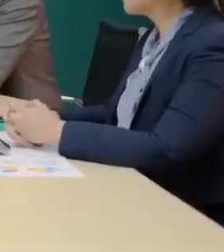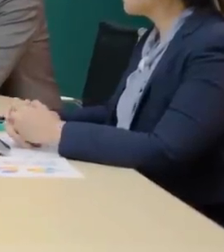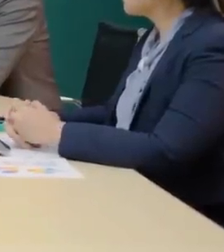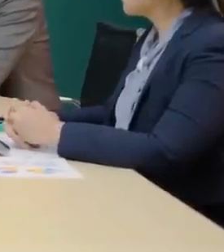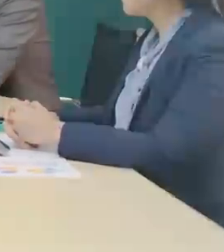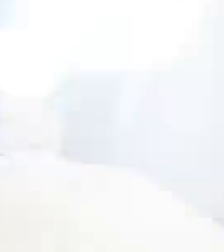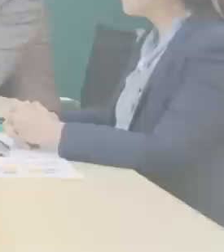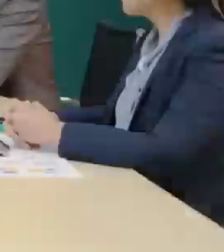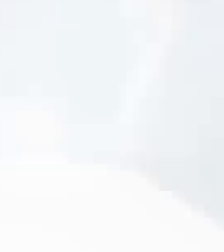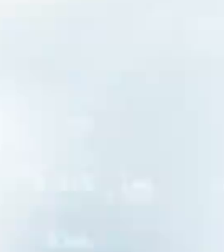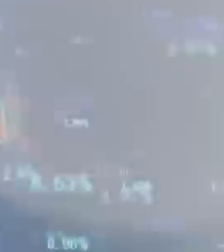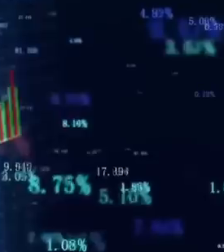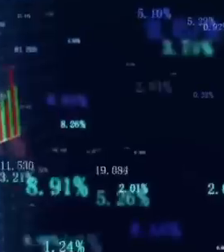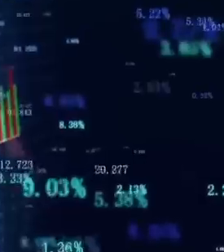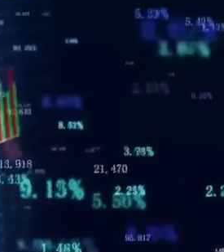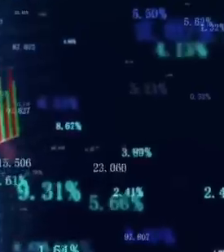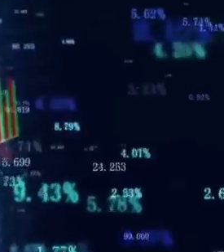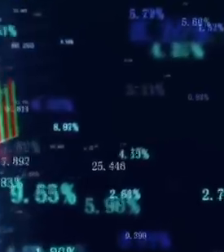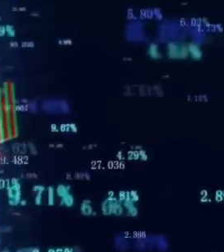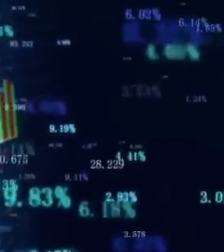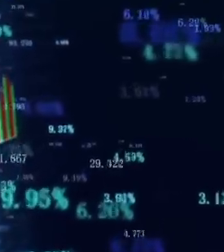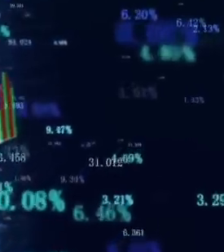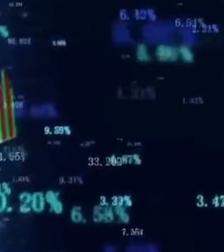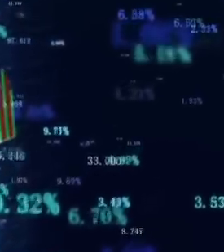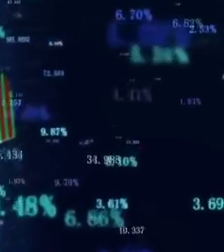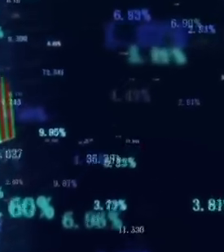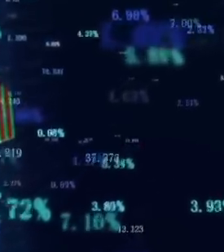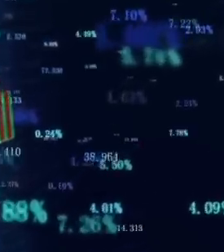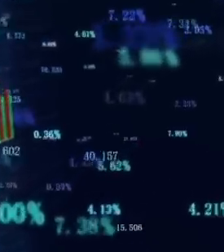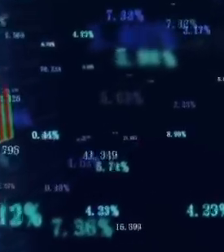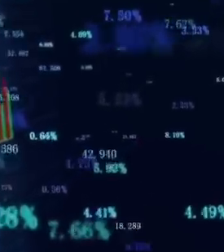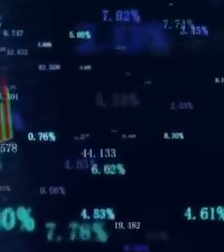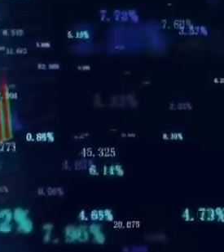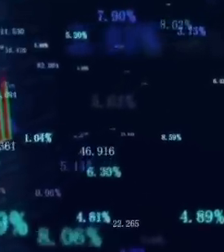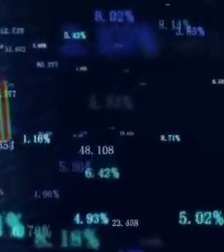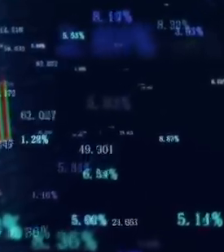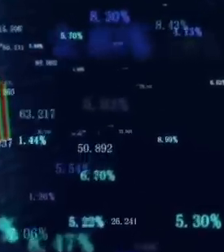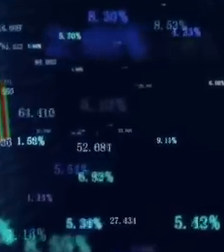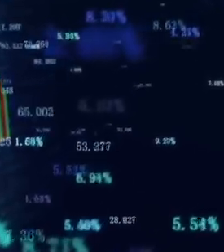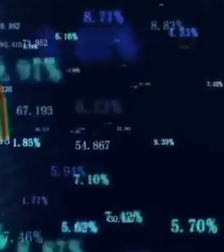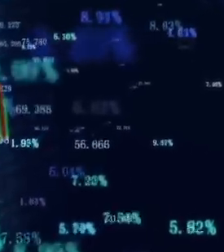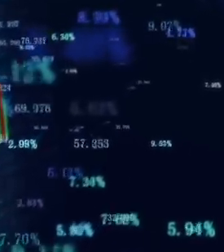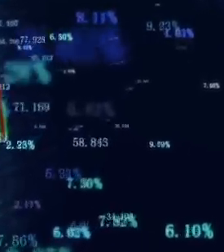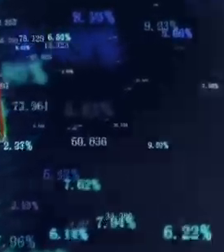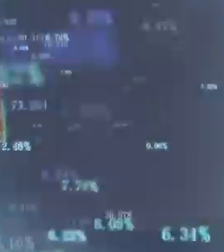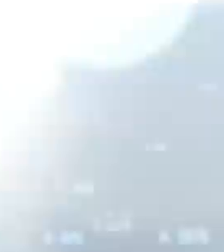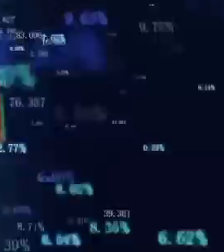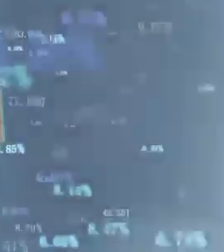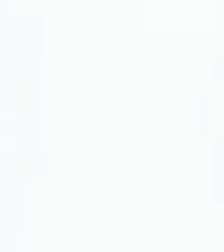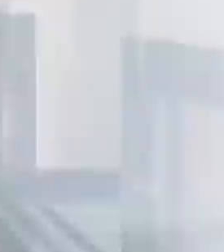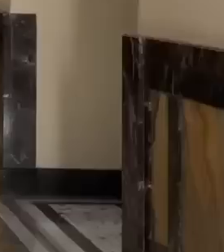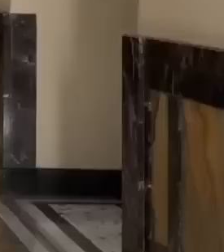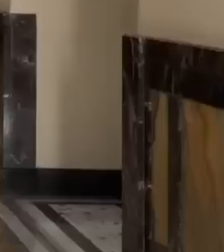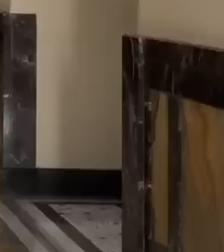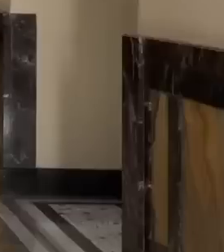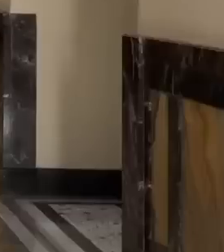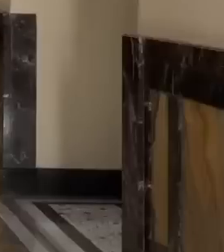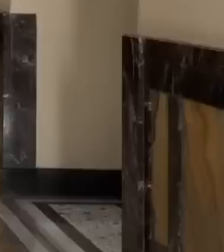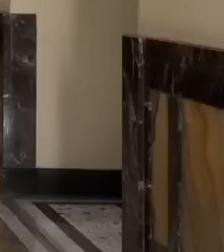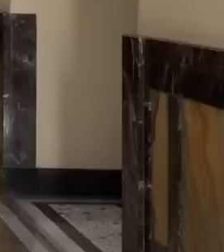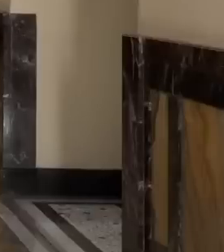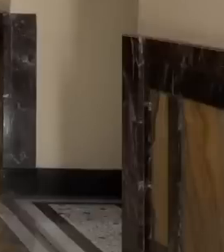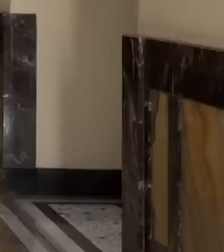del sistema financiero global entre las naciones pero en el año 2018 el expresidente Andrés Manuel